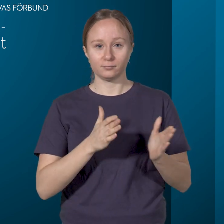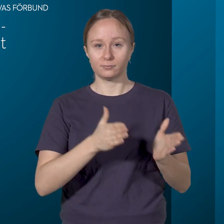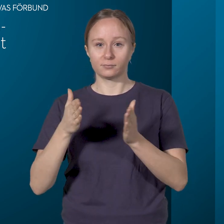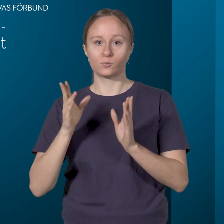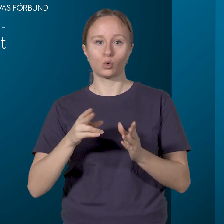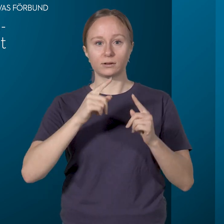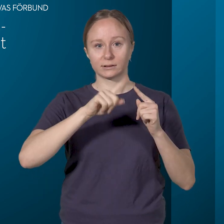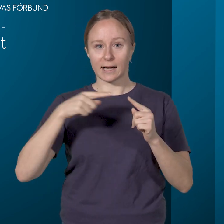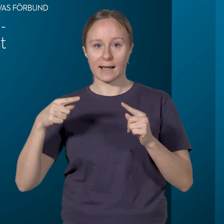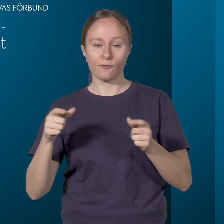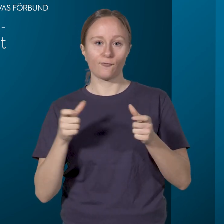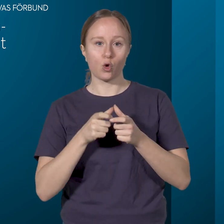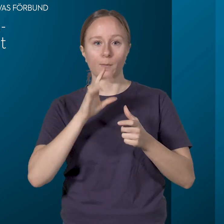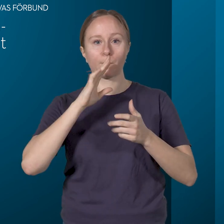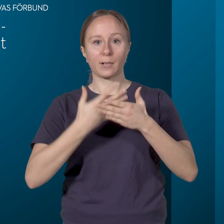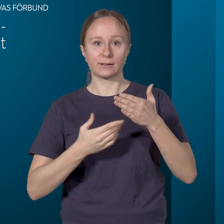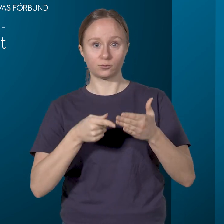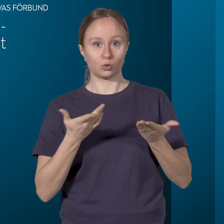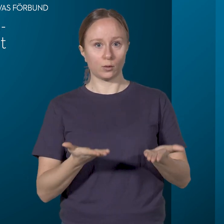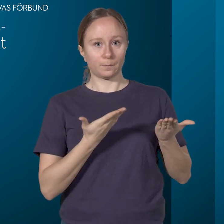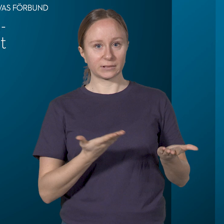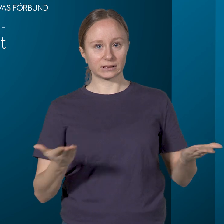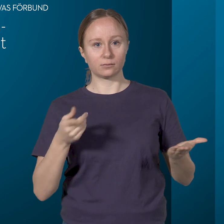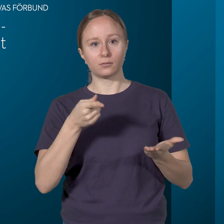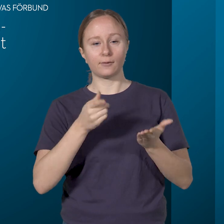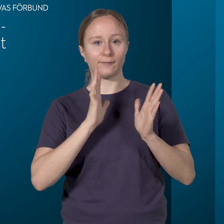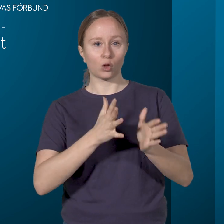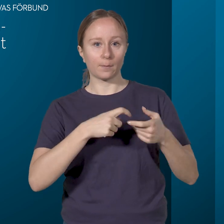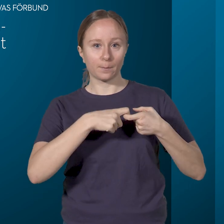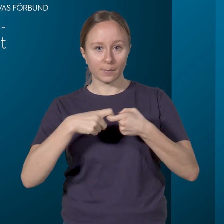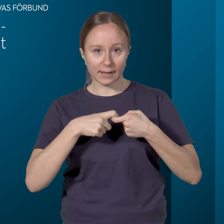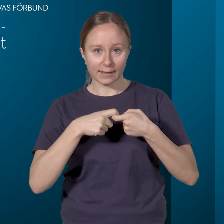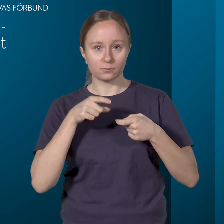I serien "Föreningsberättelser" presenteras föreningen Viittovat perheet, -